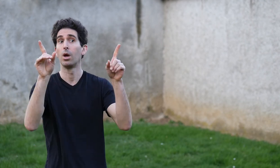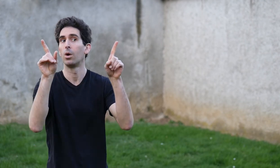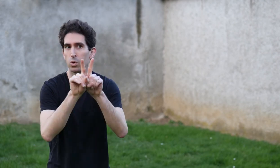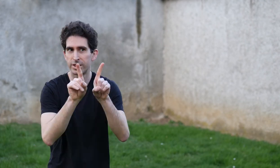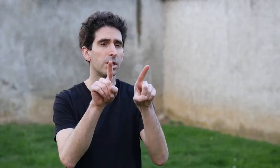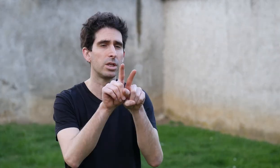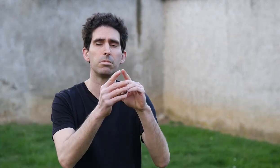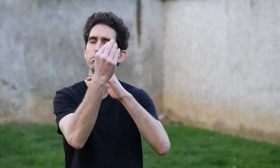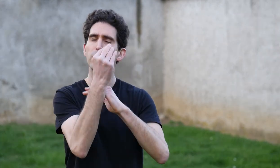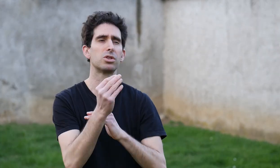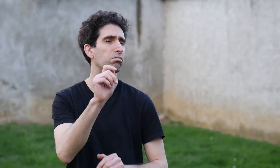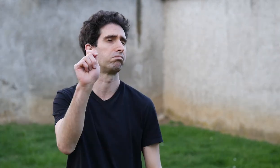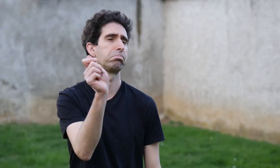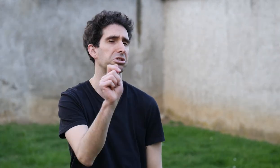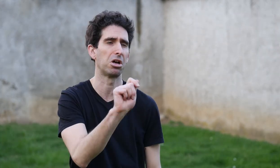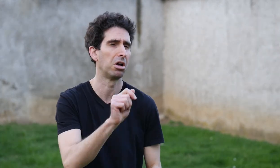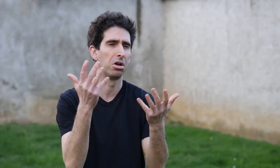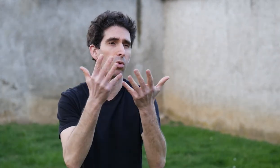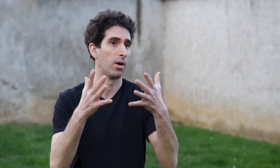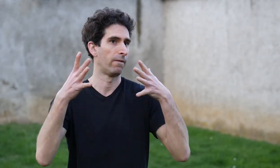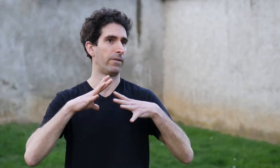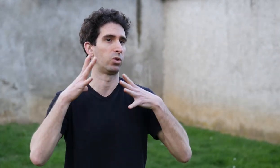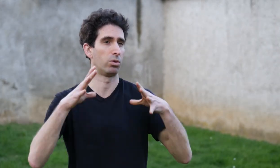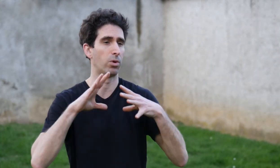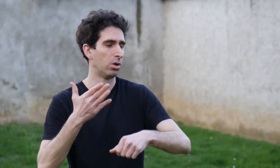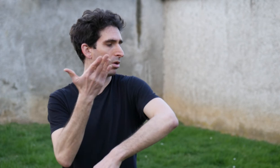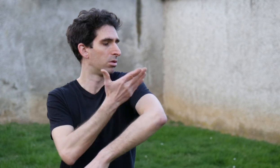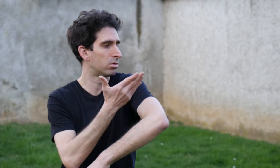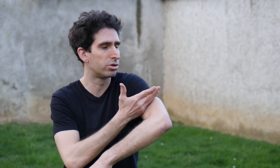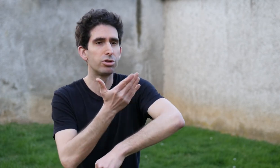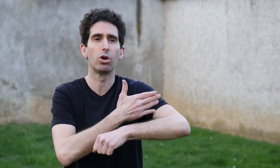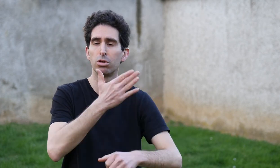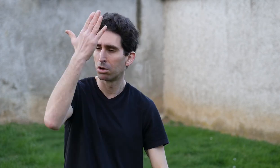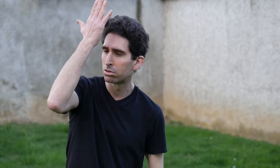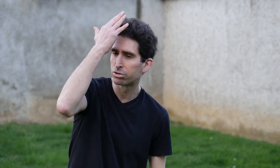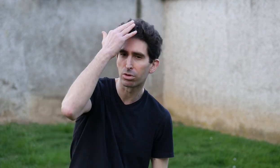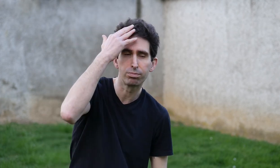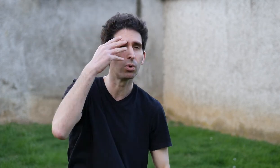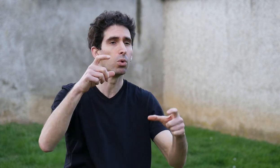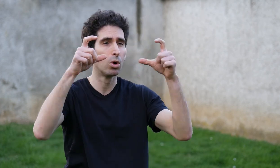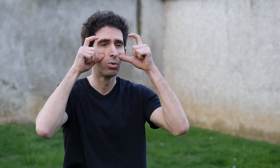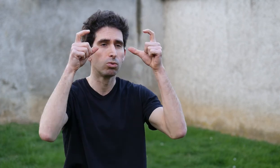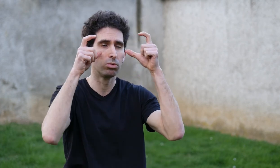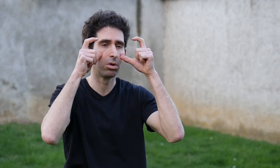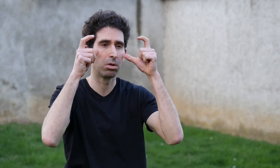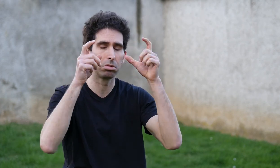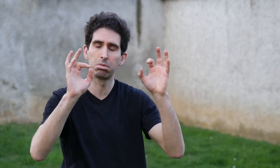Aussi, les protections solaires pas chères ce sont les vêtements (tee-shirt, chapeau...) et les lunettes de soleil.